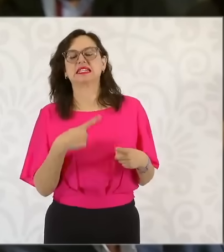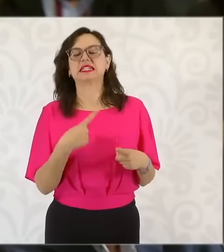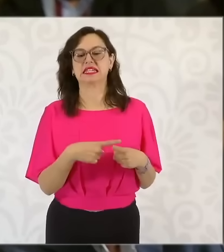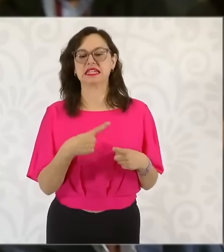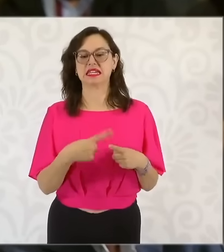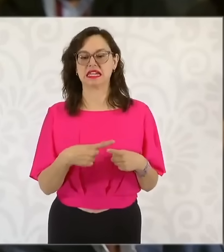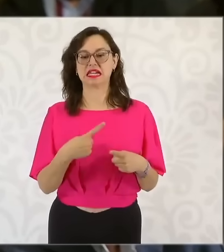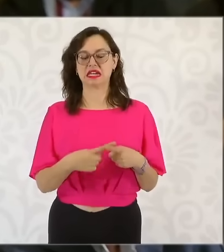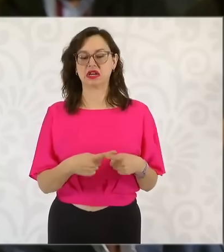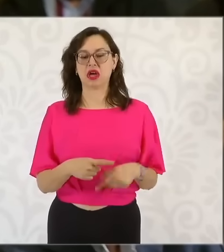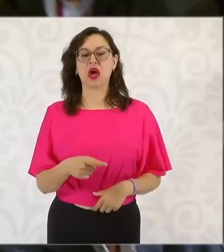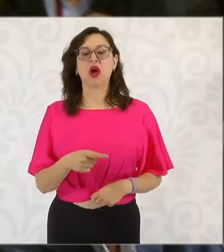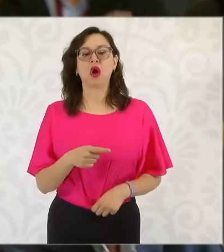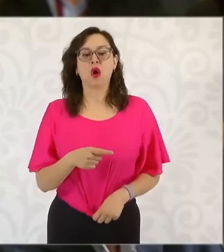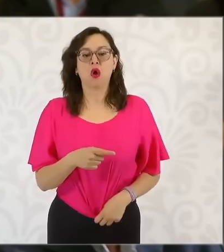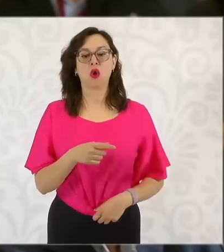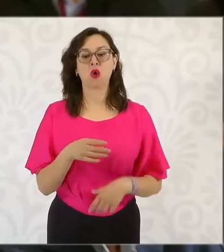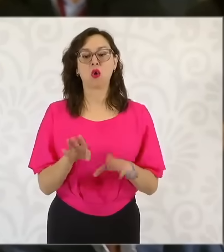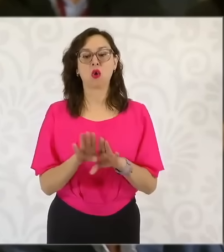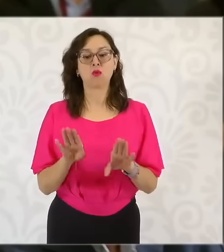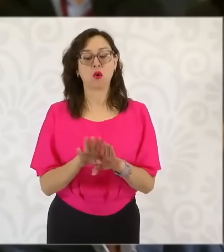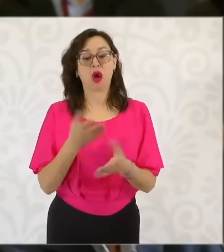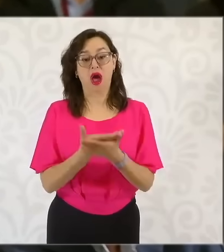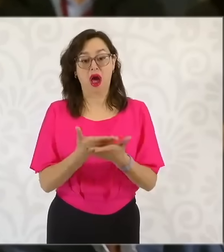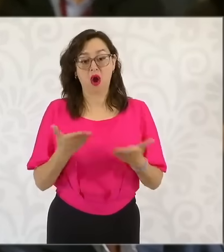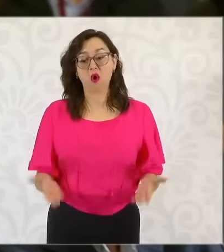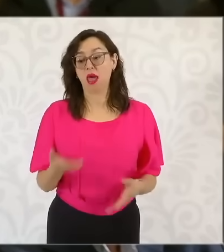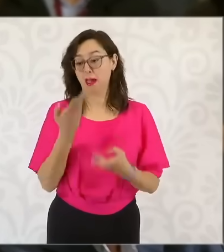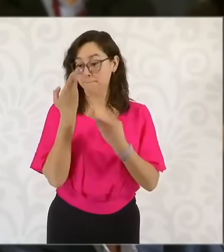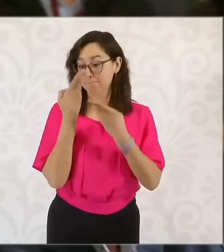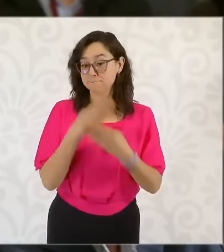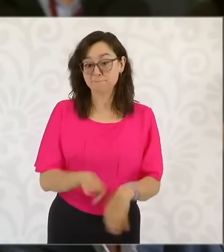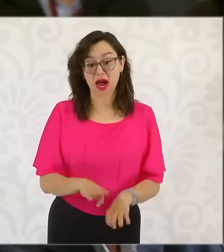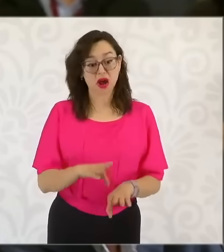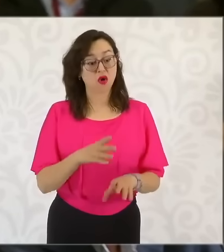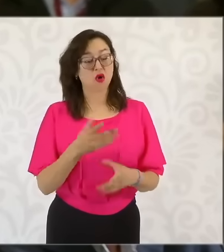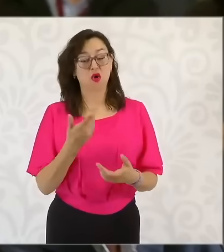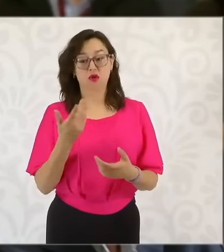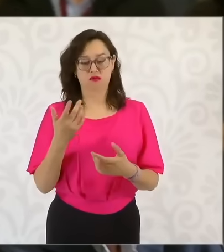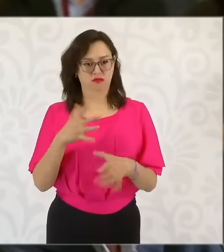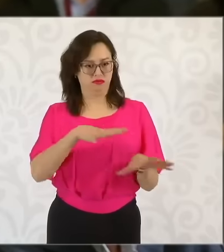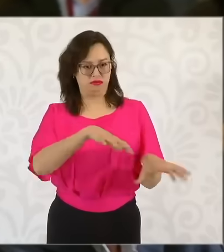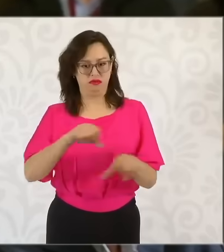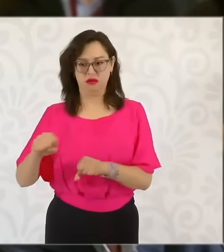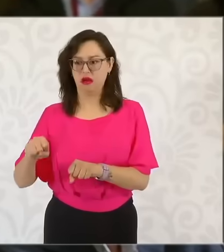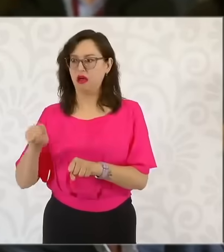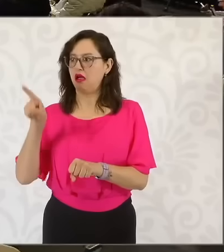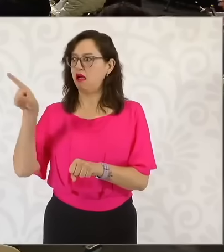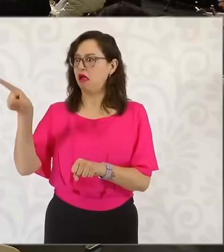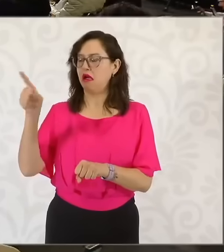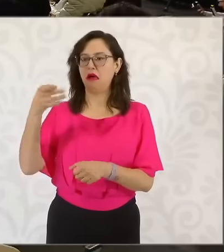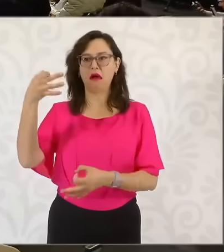de que se han descongelado sus cuentas porque lo hemos visto en Chiapas y con la desigualdad que